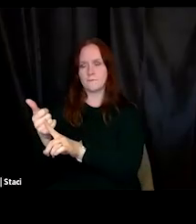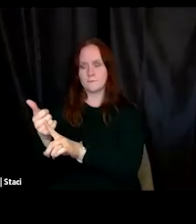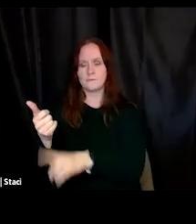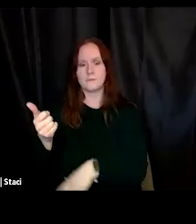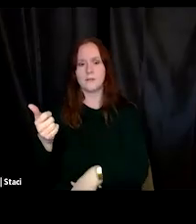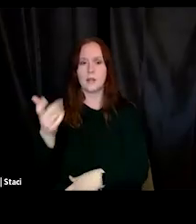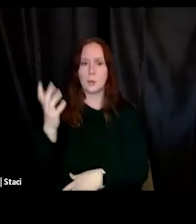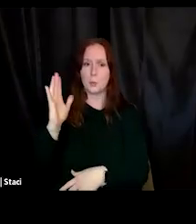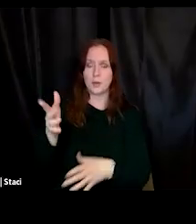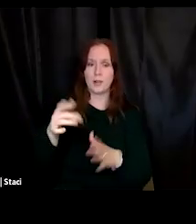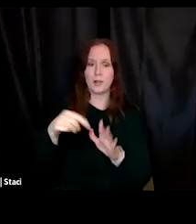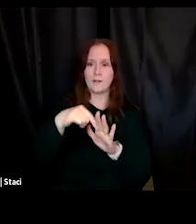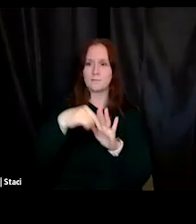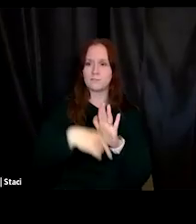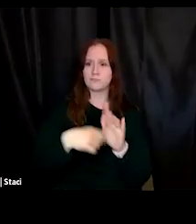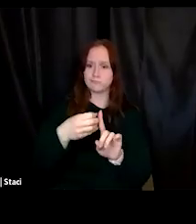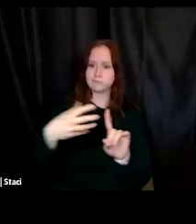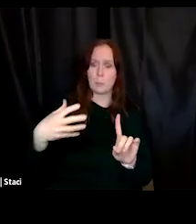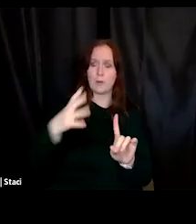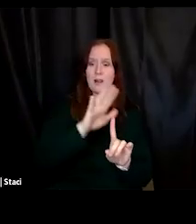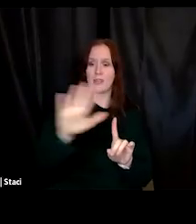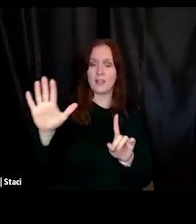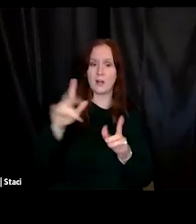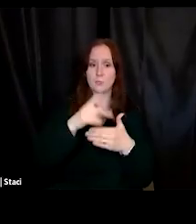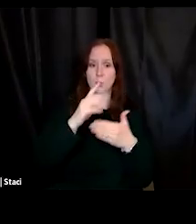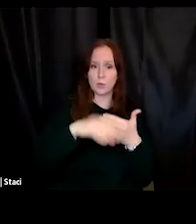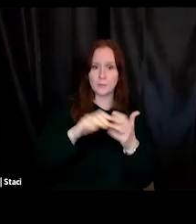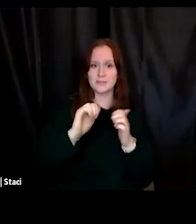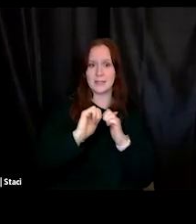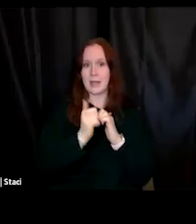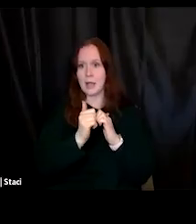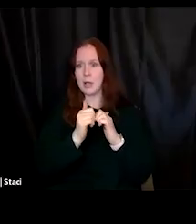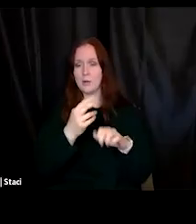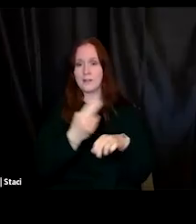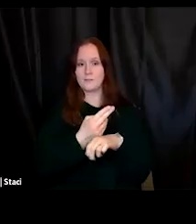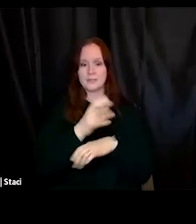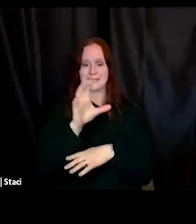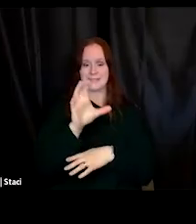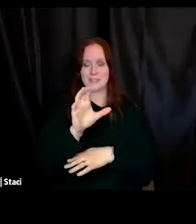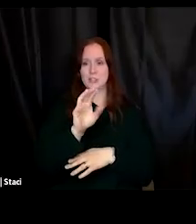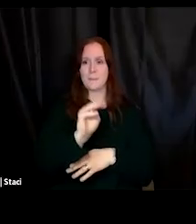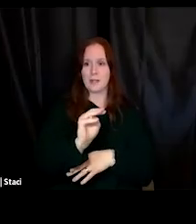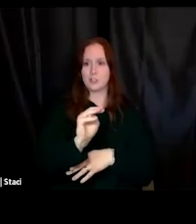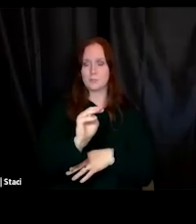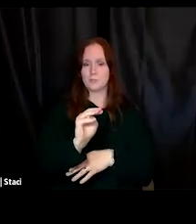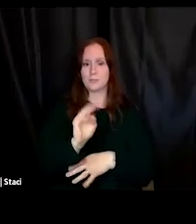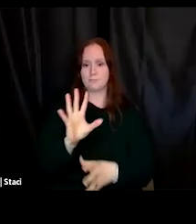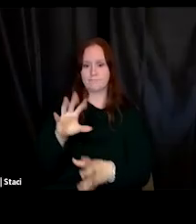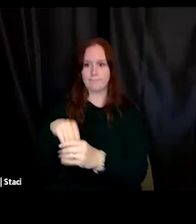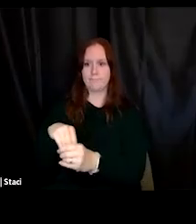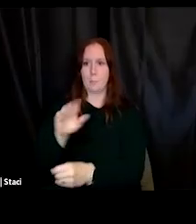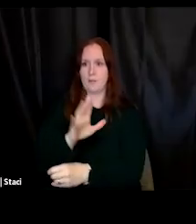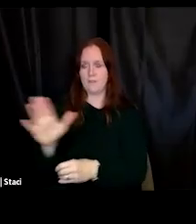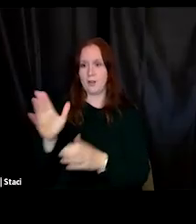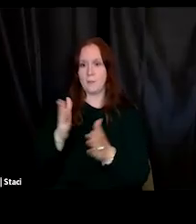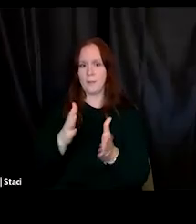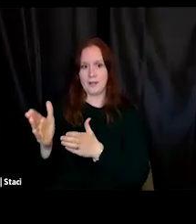para este servicio en línea, cómo acceder a él, y algunos de los usos clave para ello para ayudar a los proveedores de SOAR a navegar,